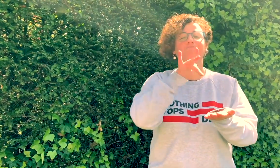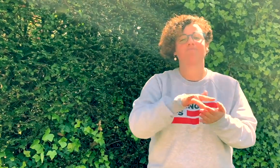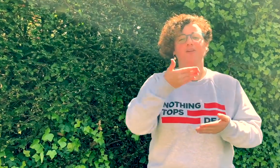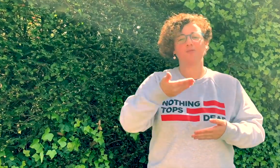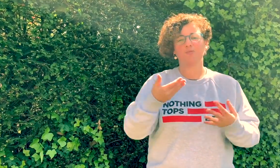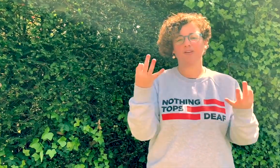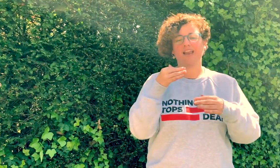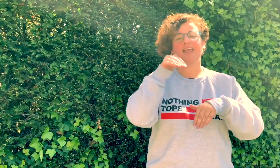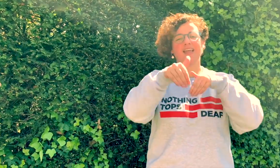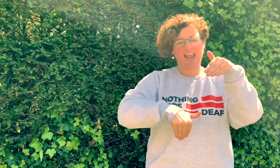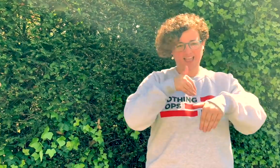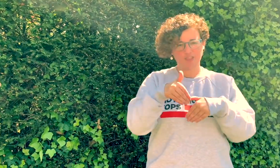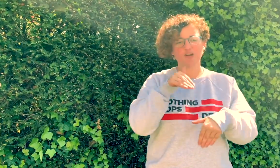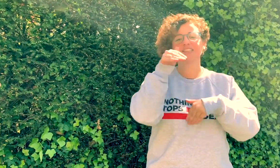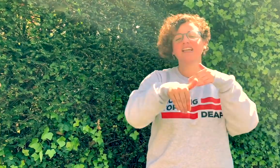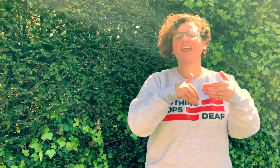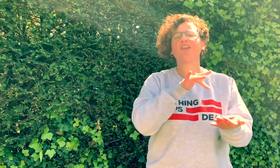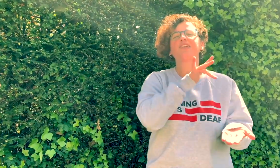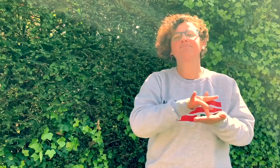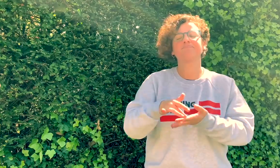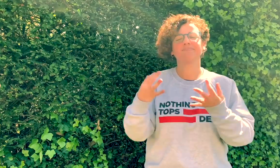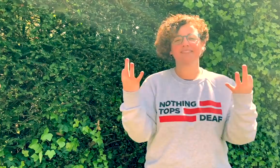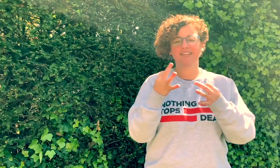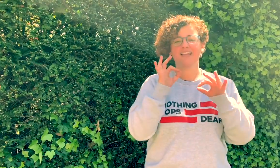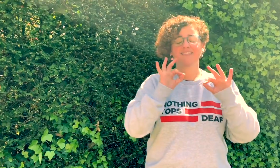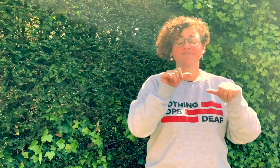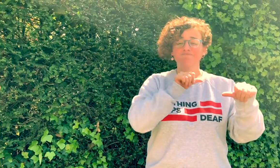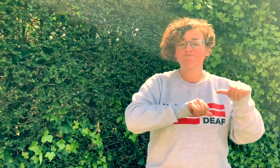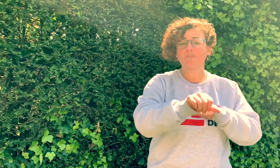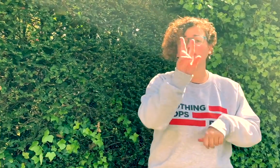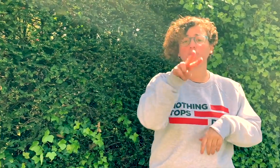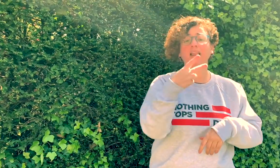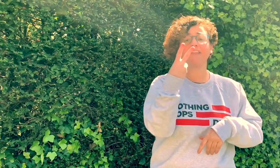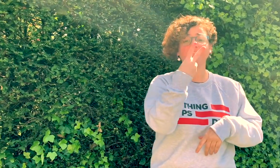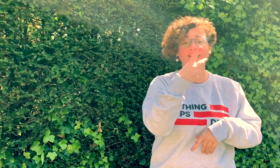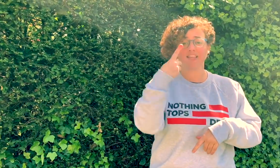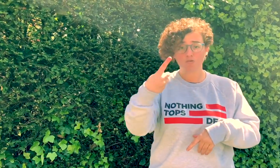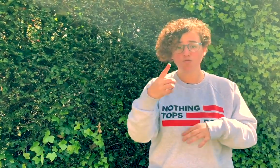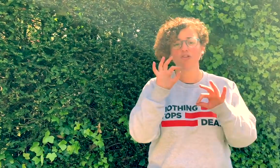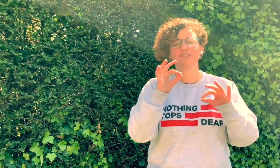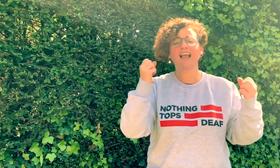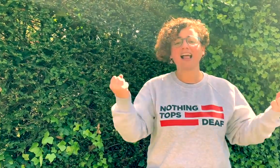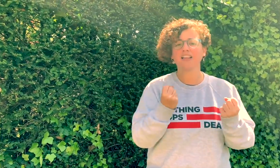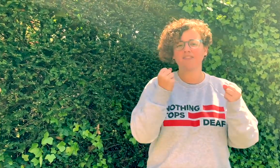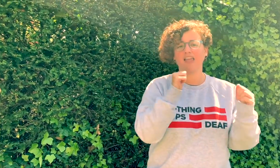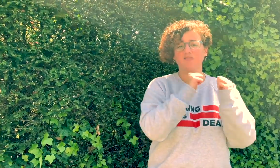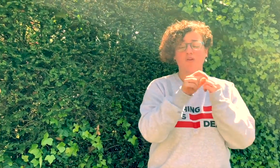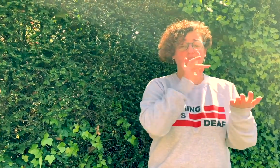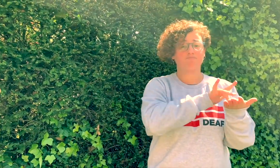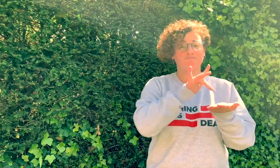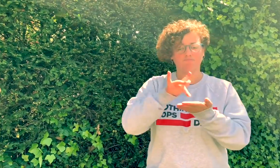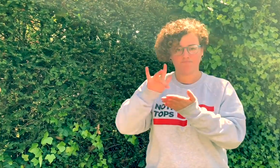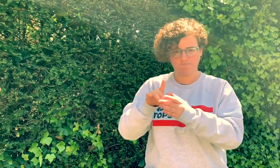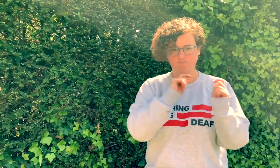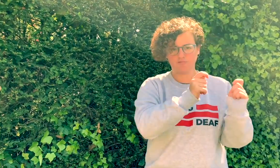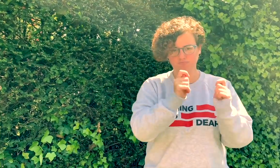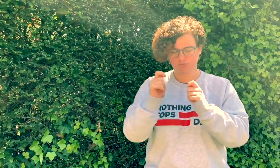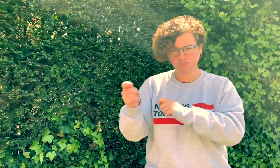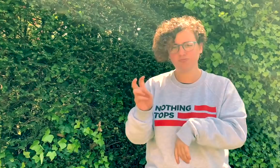Por último se votaron y adjudicaron actividades que asumirán secciones juveniles durante el año 2021.